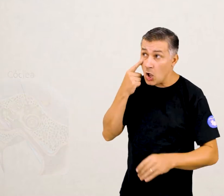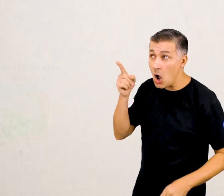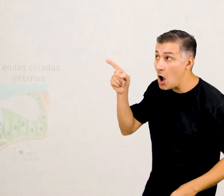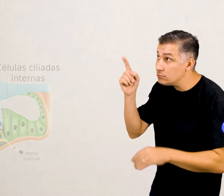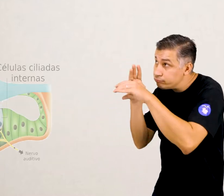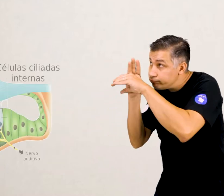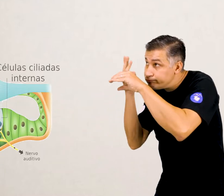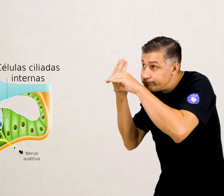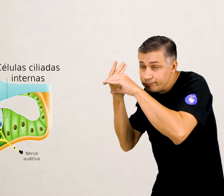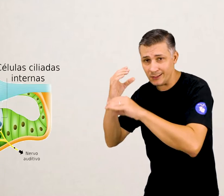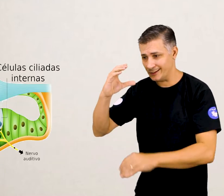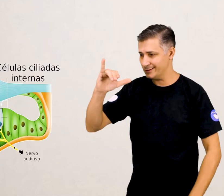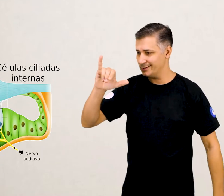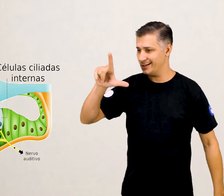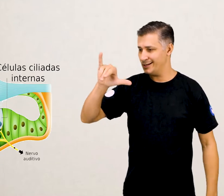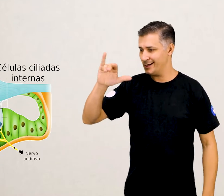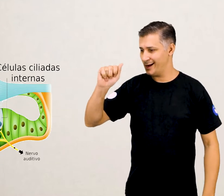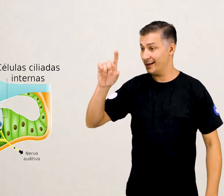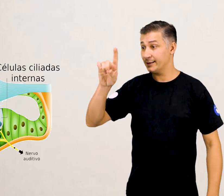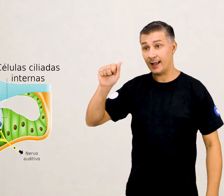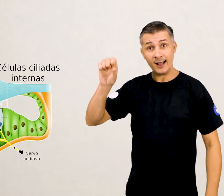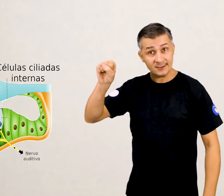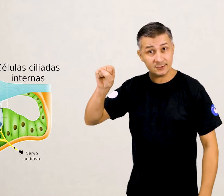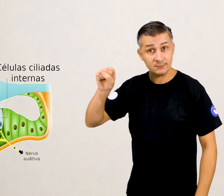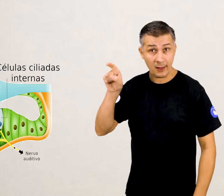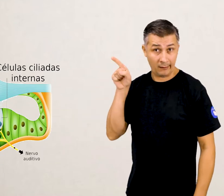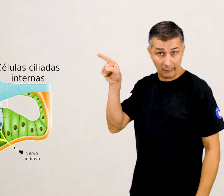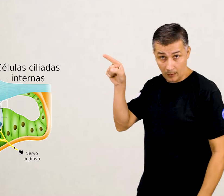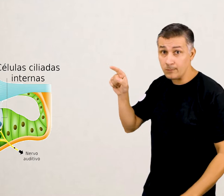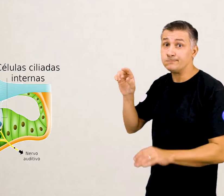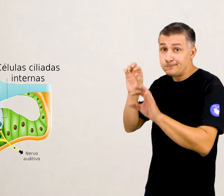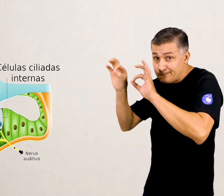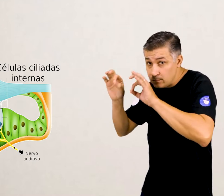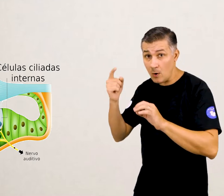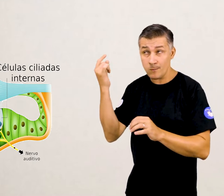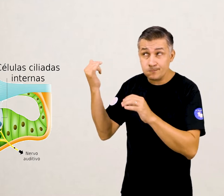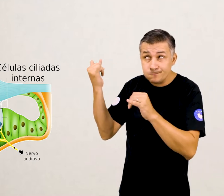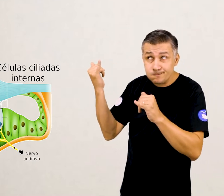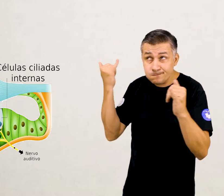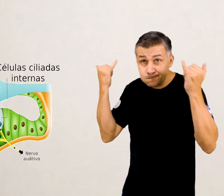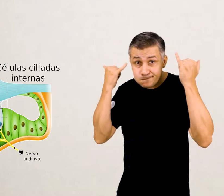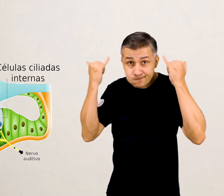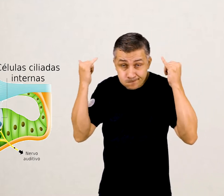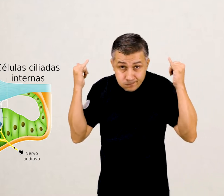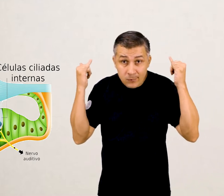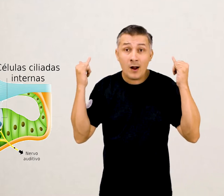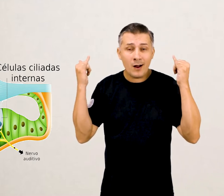Essas células são as verdadeiras responsáveis por levar ao cérebro os estímulos sonoros